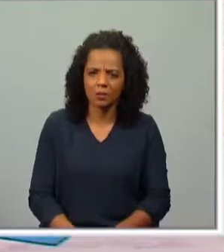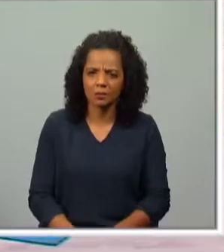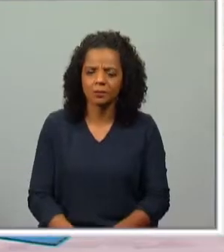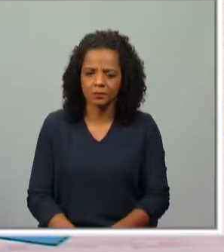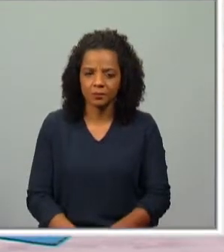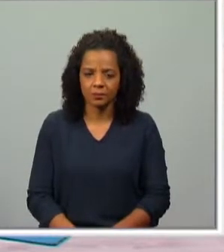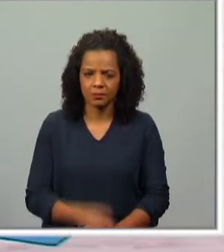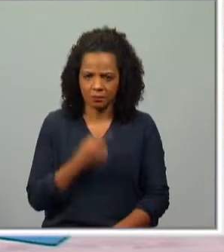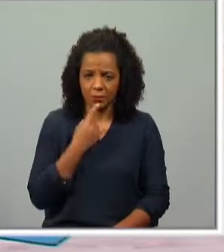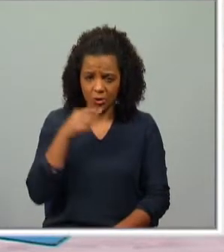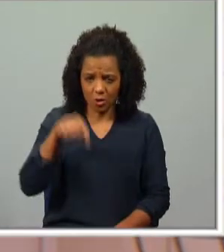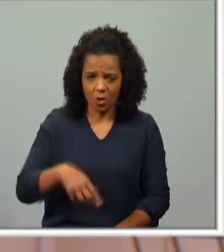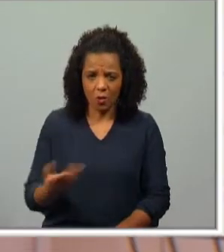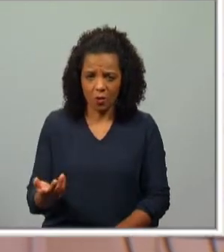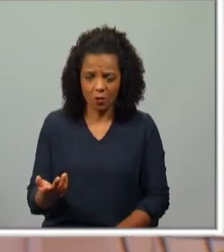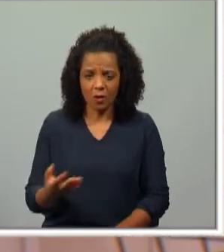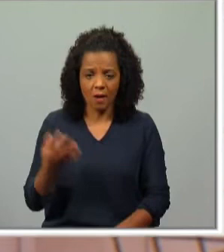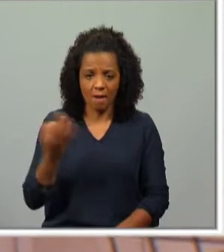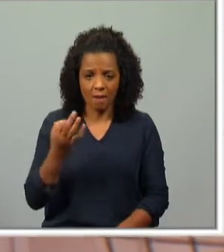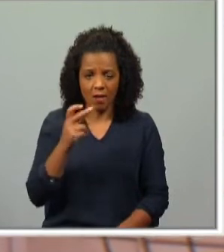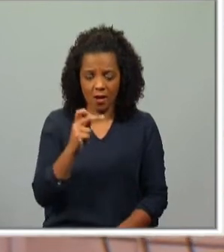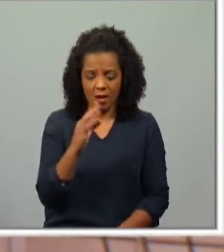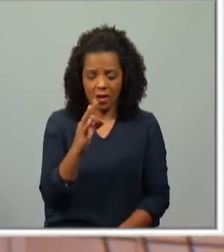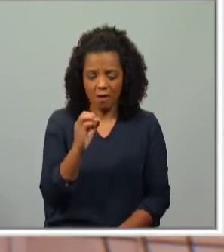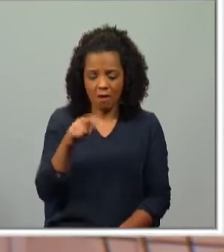percebeste logo não é aliás o Afonso Reis Cabral na crónica também já tinha 你意識到那不是阿方索編年史中的Reis Cabral也有